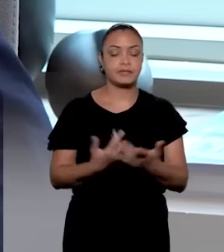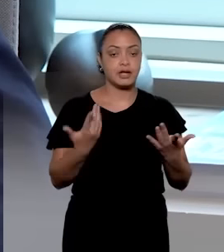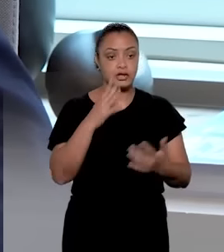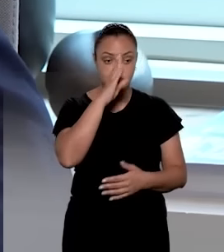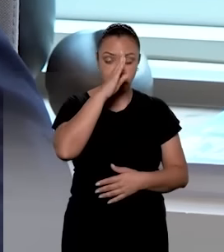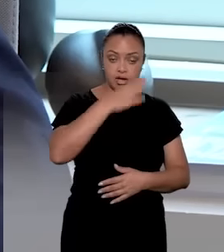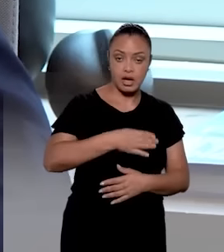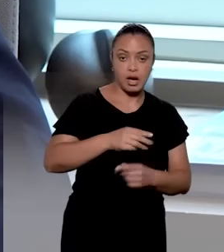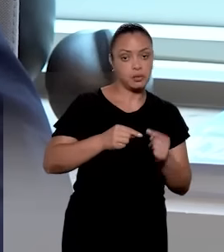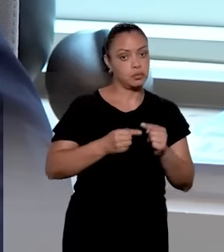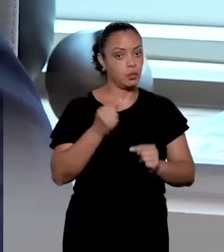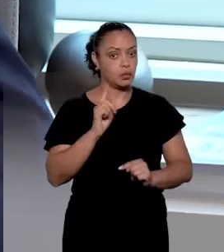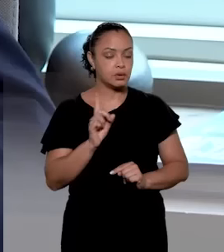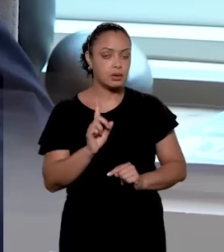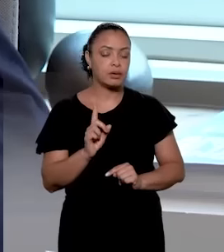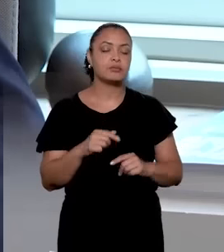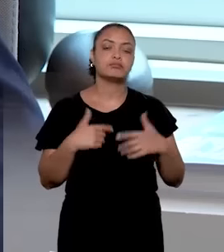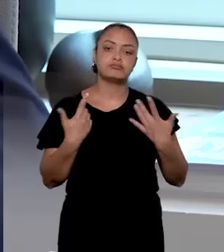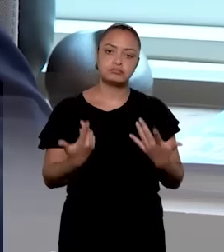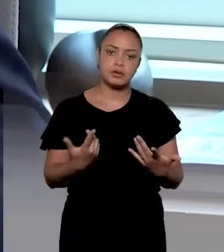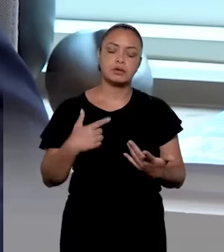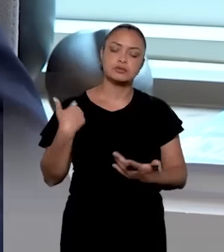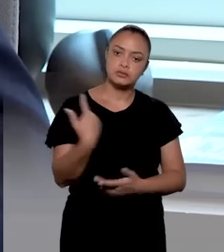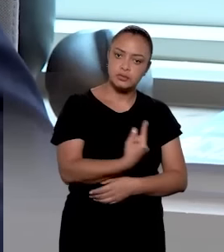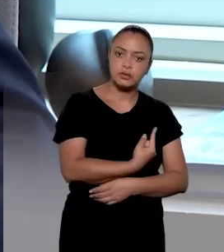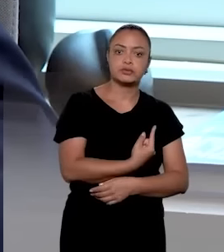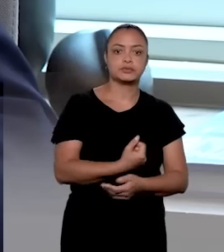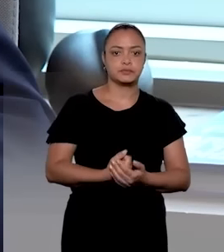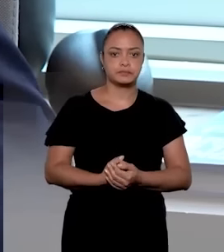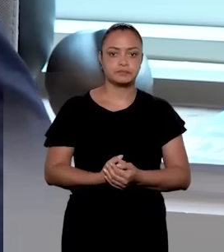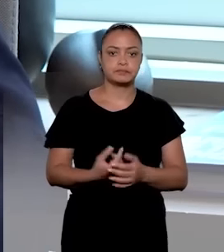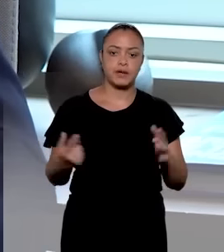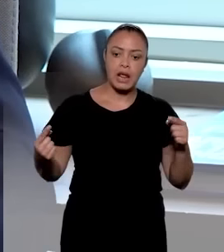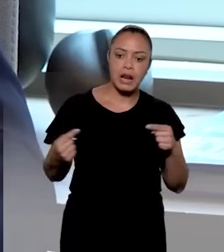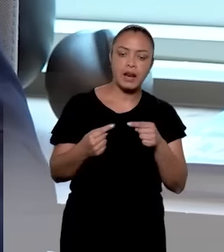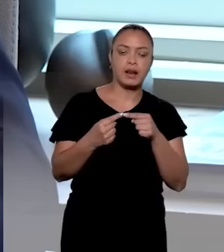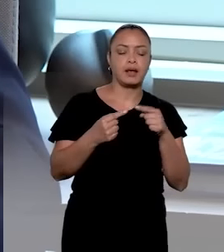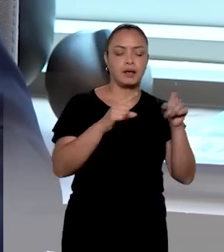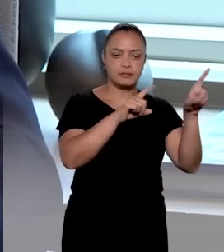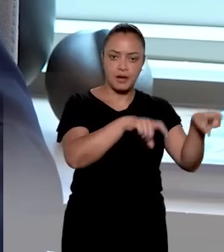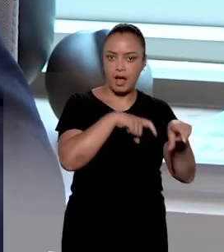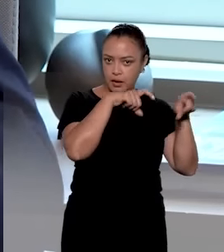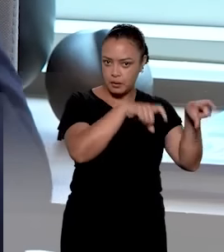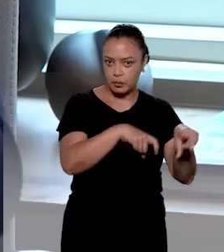direta ou indiretamente, com maior ou menor intensidade, somos todos ligados à agricultura.